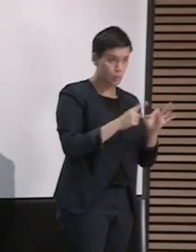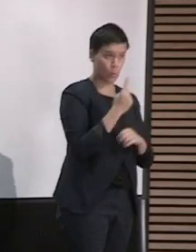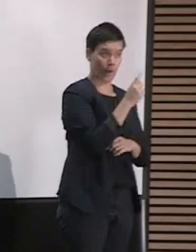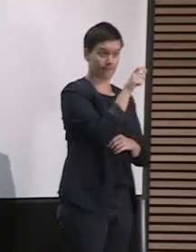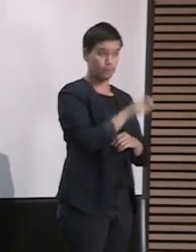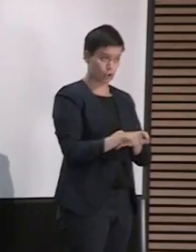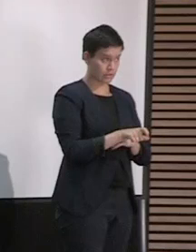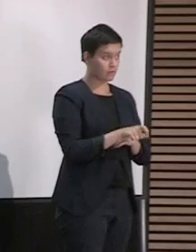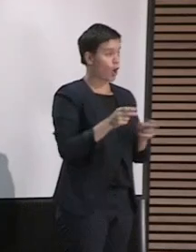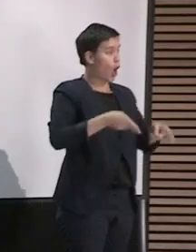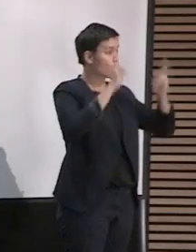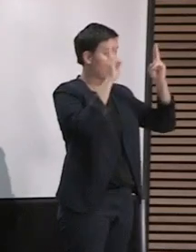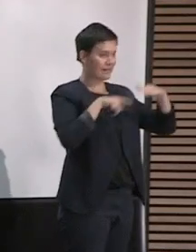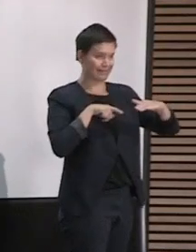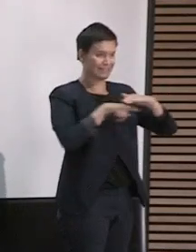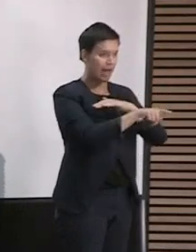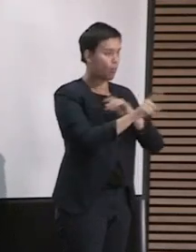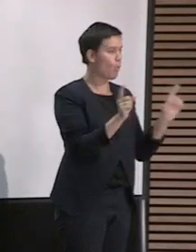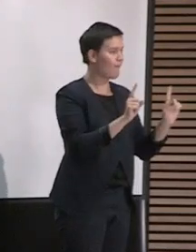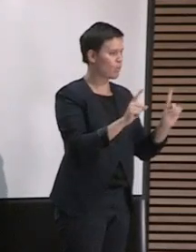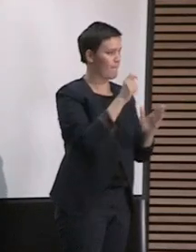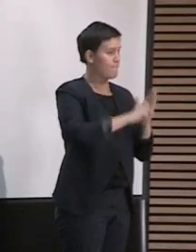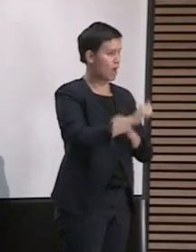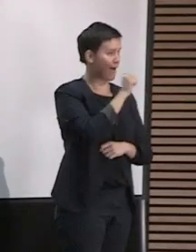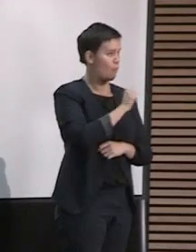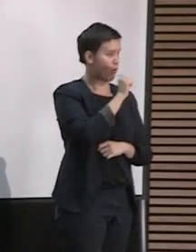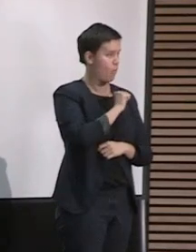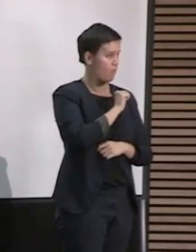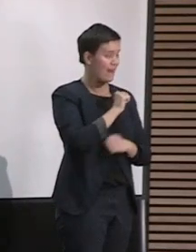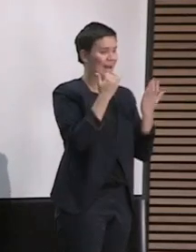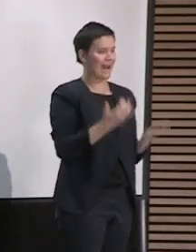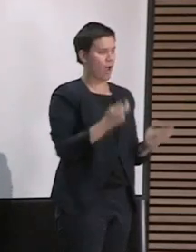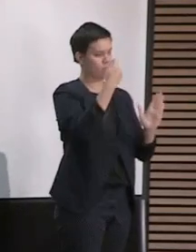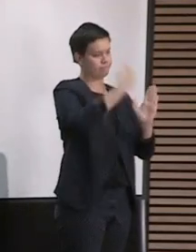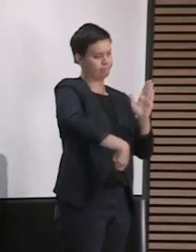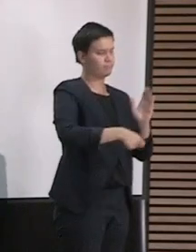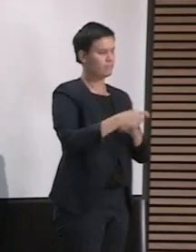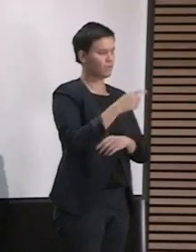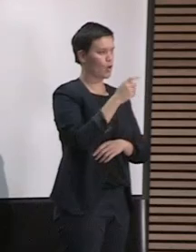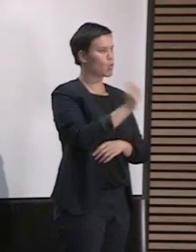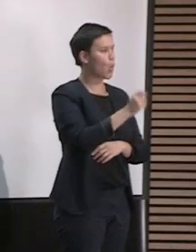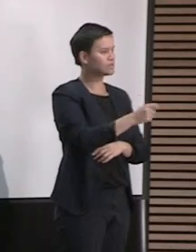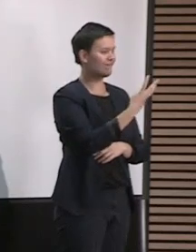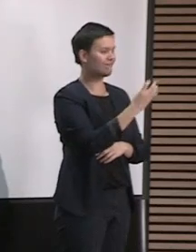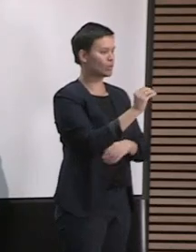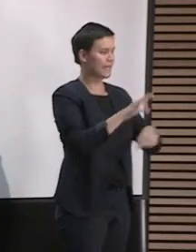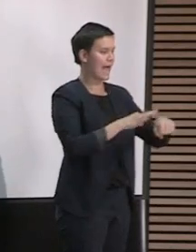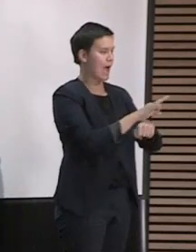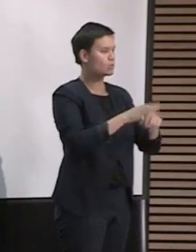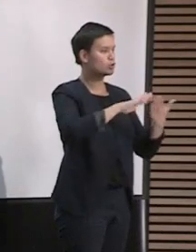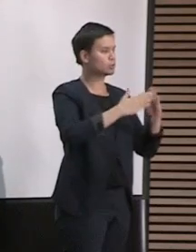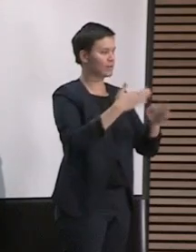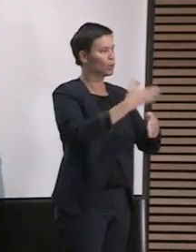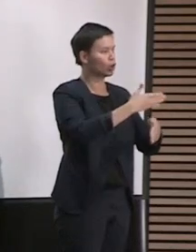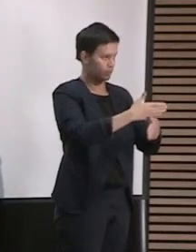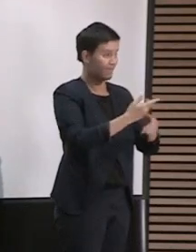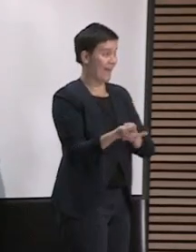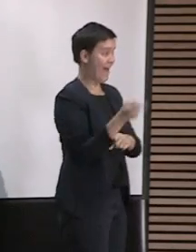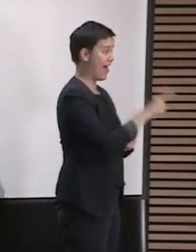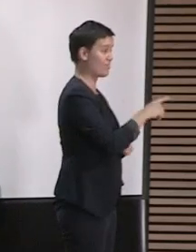mea e tika ana kia noho mai ki